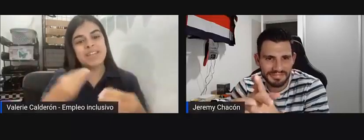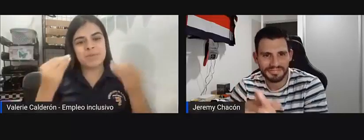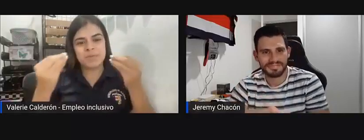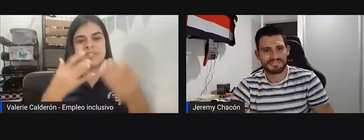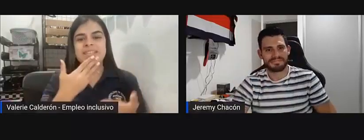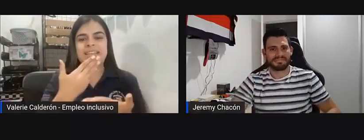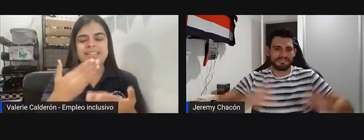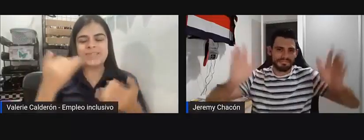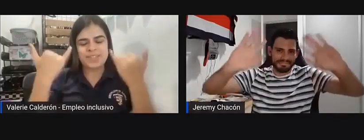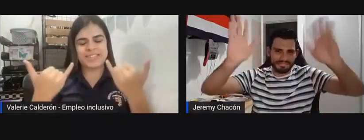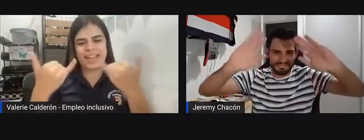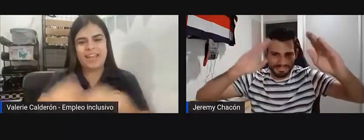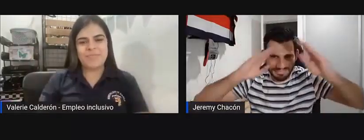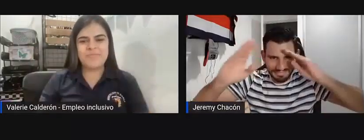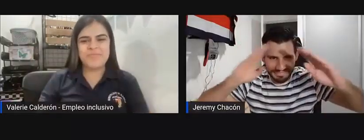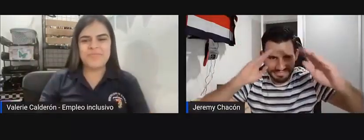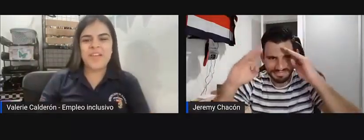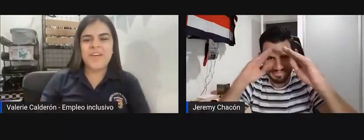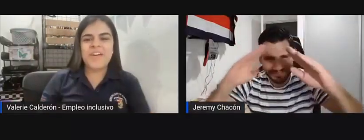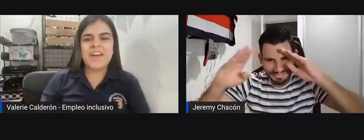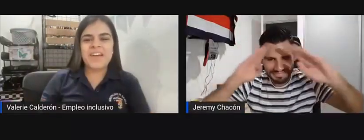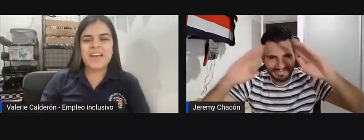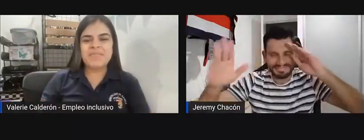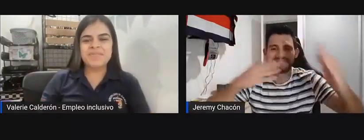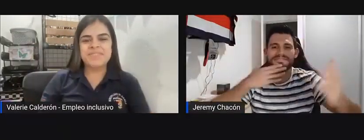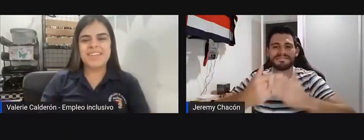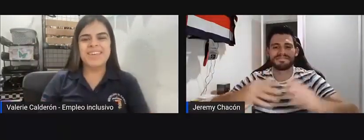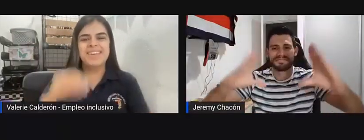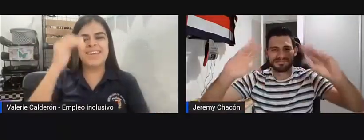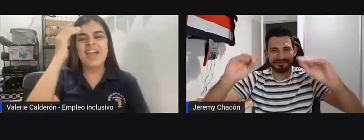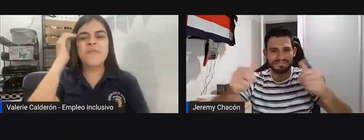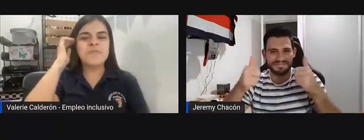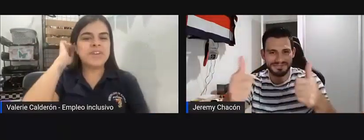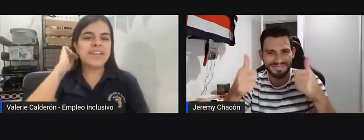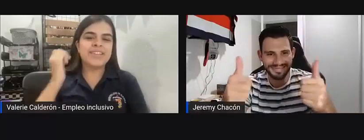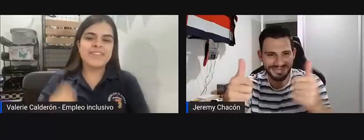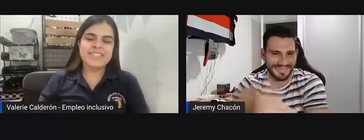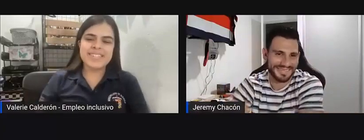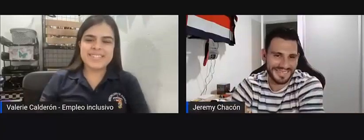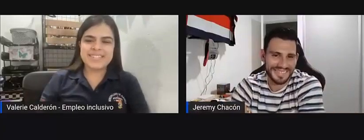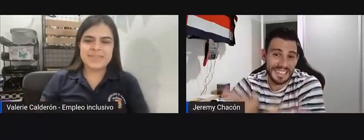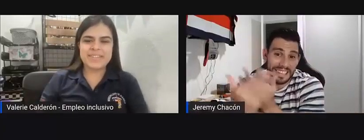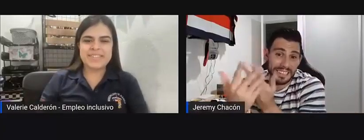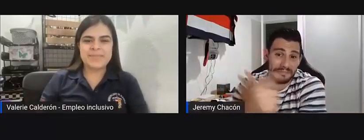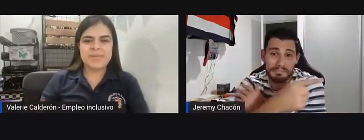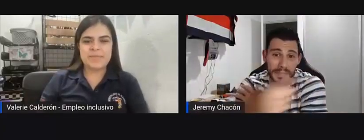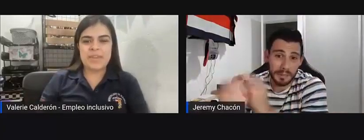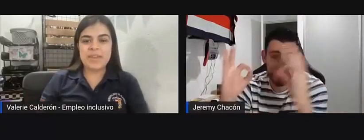Jeremy Muchas gracias por estar acá Hola hola buenas noches Espero que estén súper bien